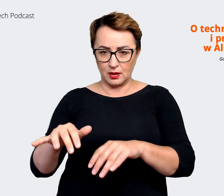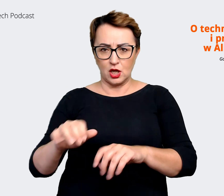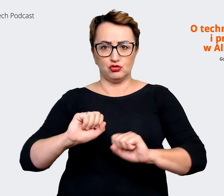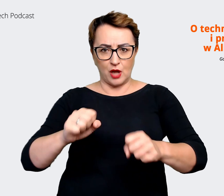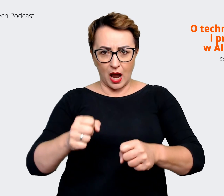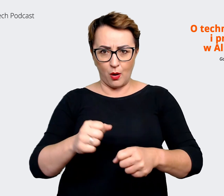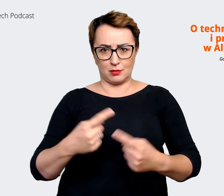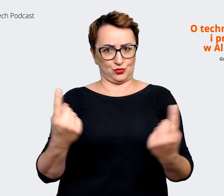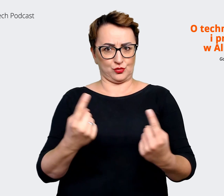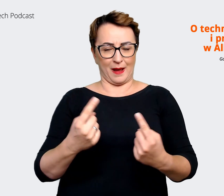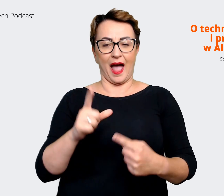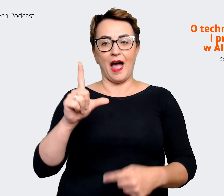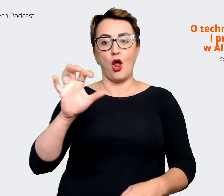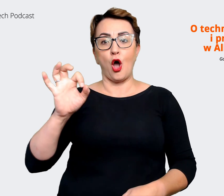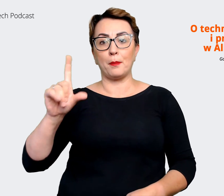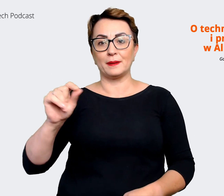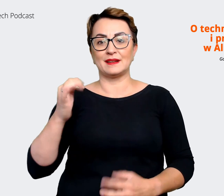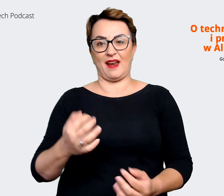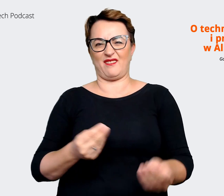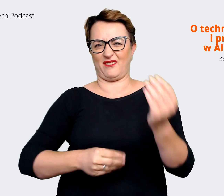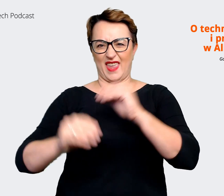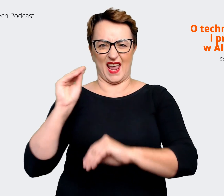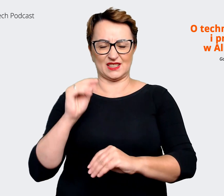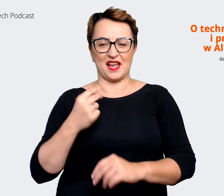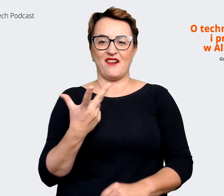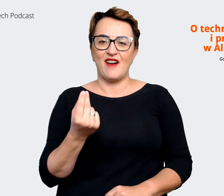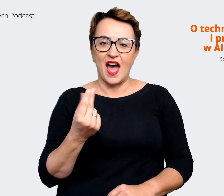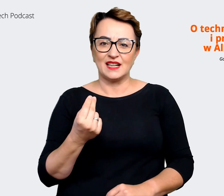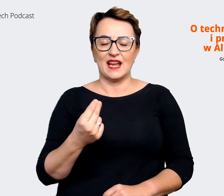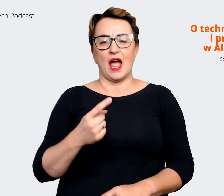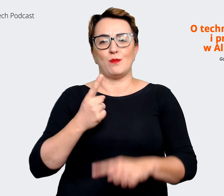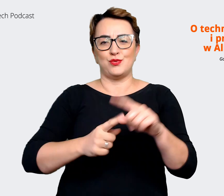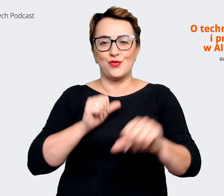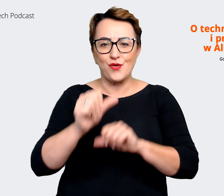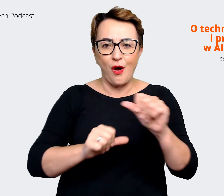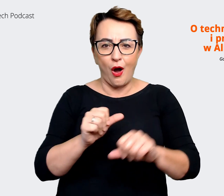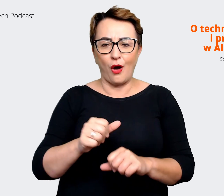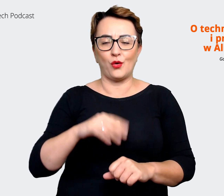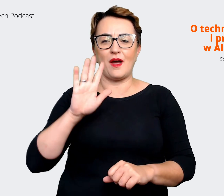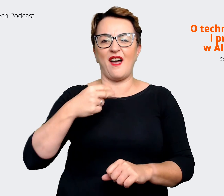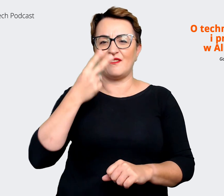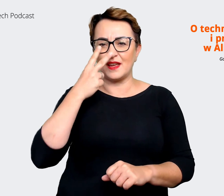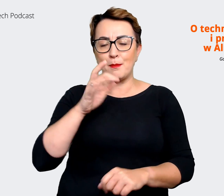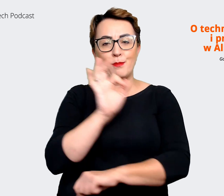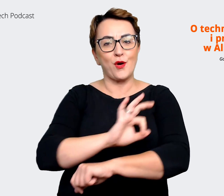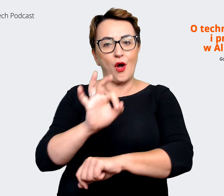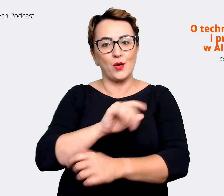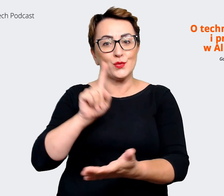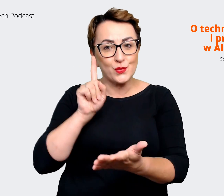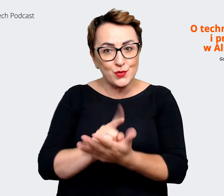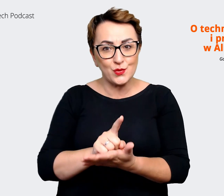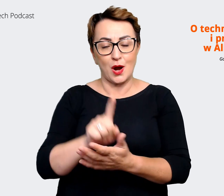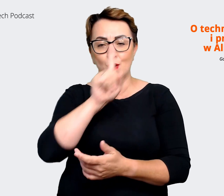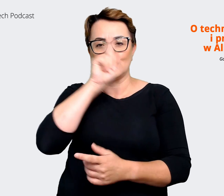bo to są kwartały czy półrocza, kiedy widzę jak dojeżdżają projekty, jak ludzie są zadowoleni w